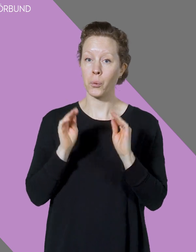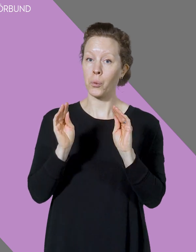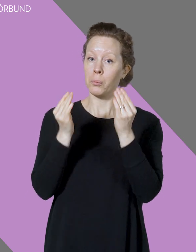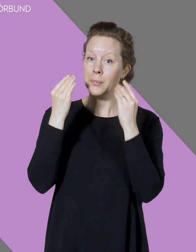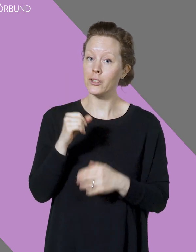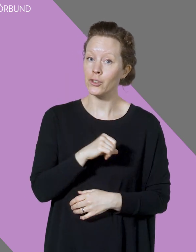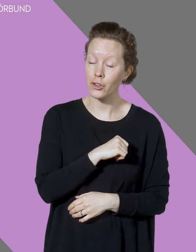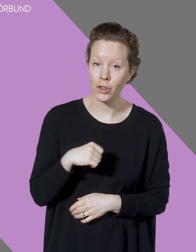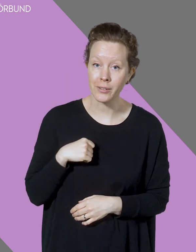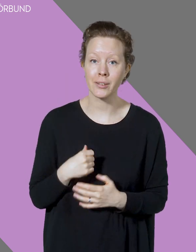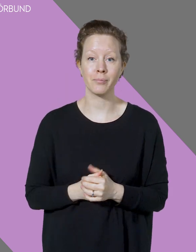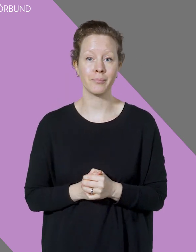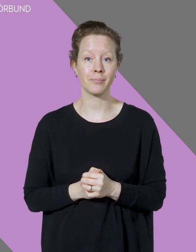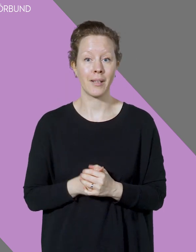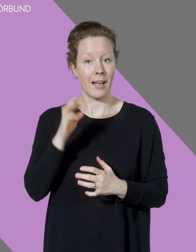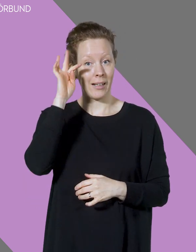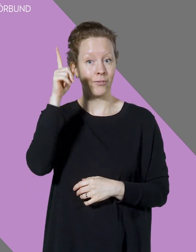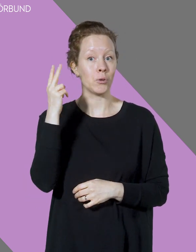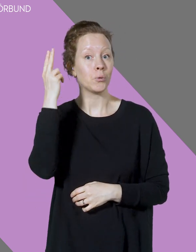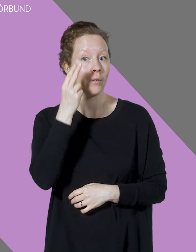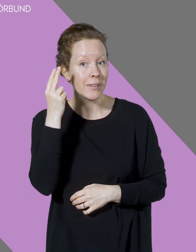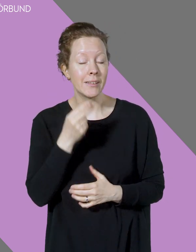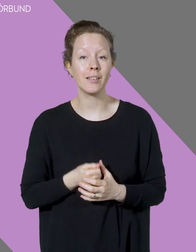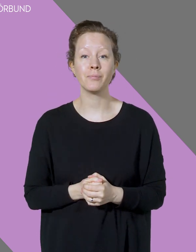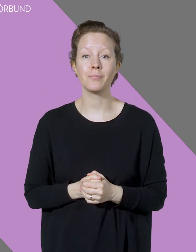Utbildningsstyrelsen, Helsingfors universitet, -